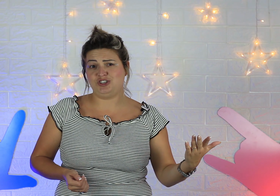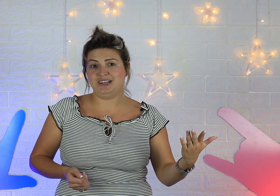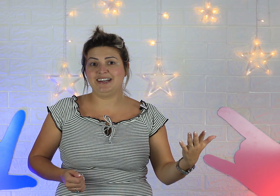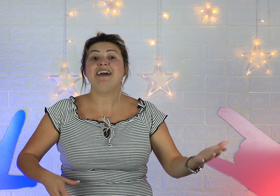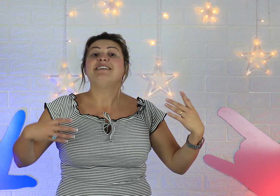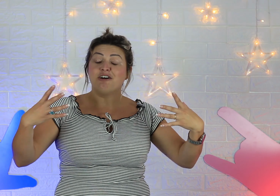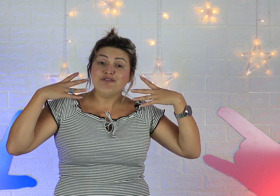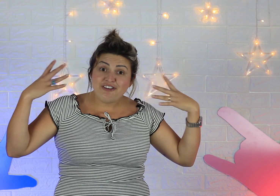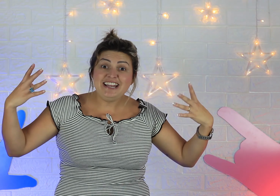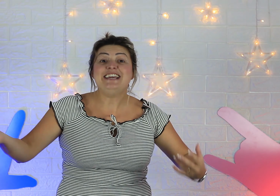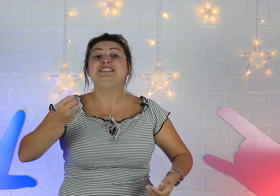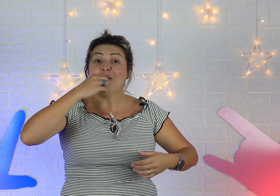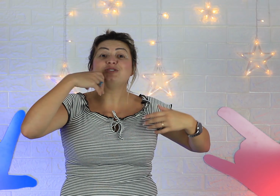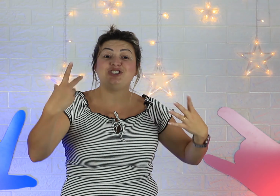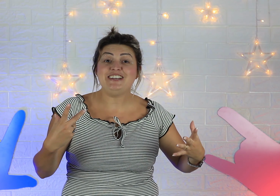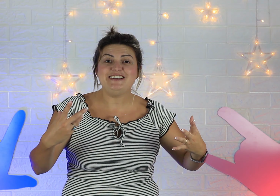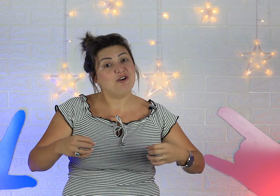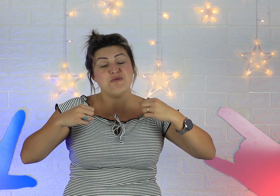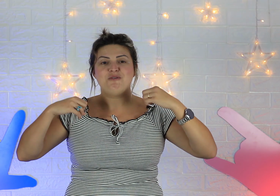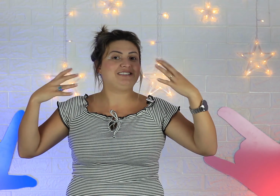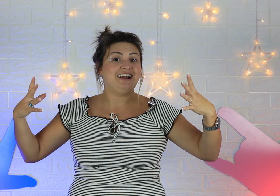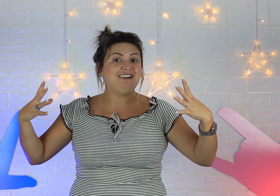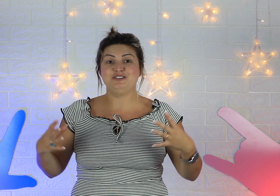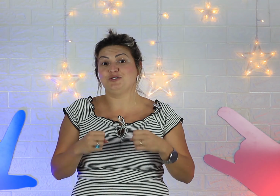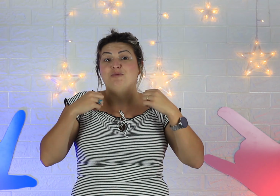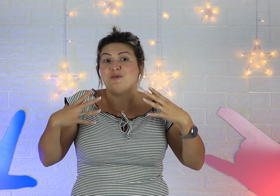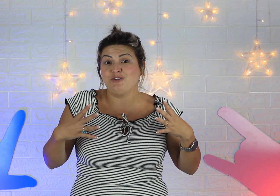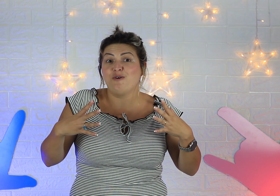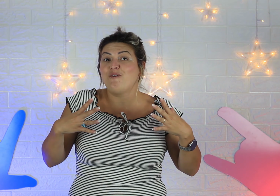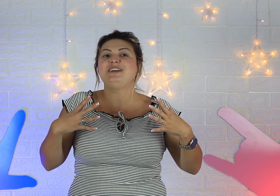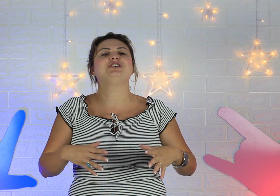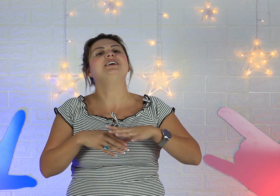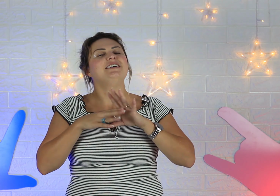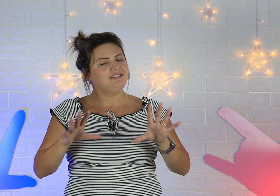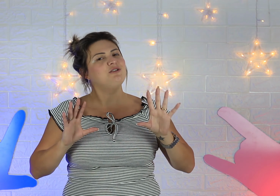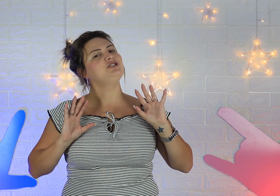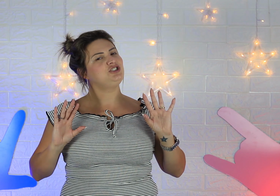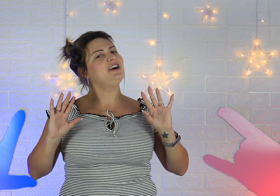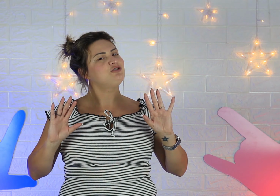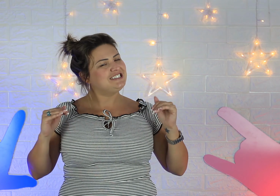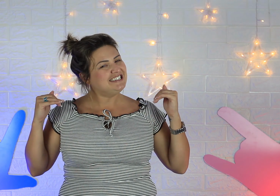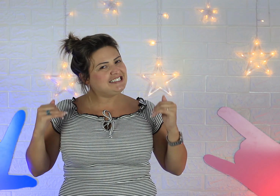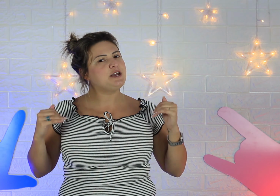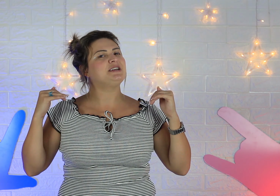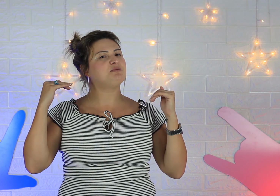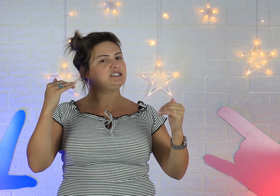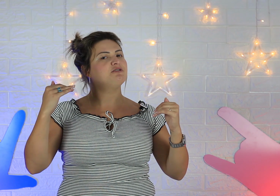nosso dia né então feliz bom dia ou boa tarde ou Boa noite então a gente vai utilizar sempre